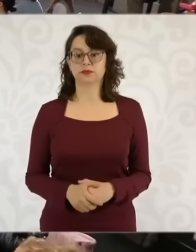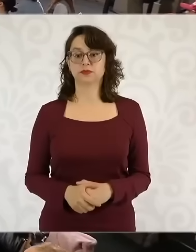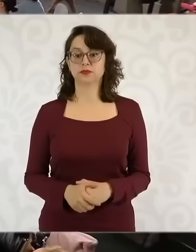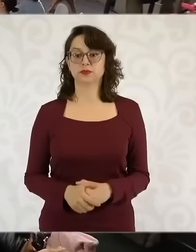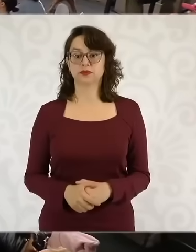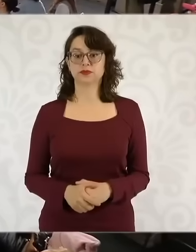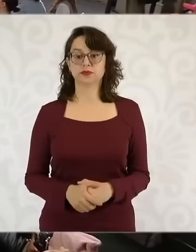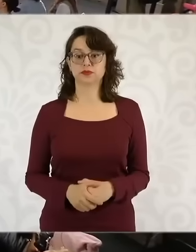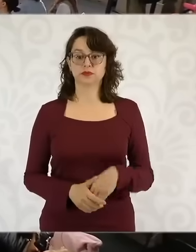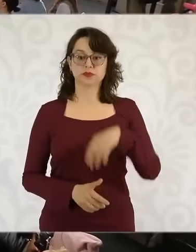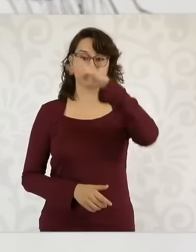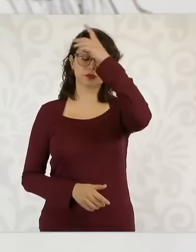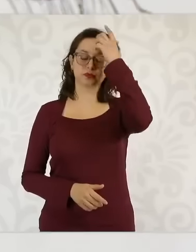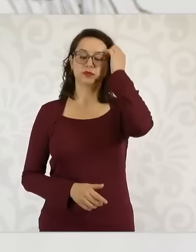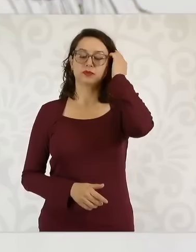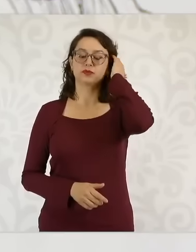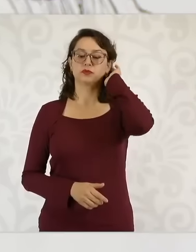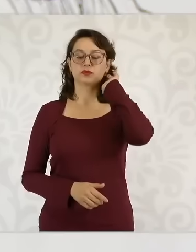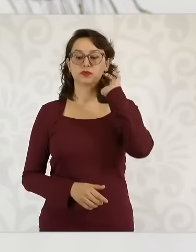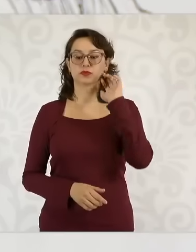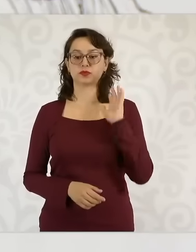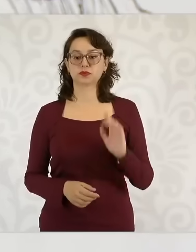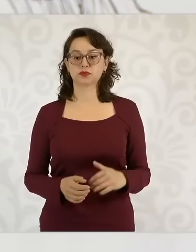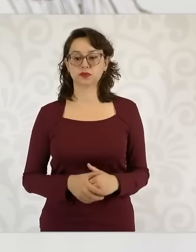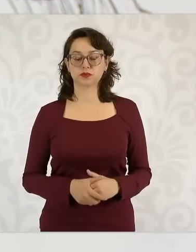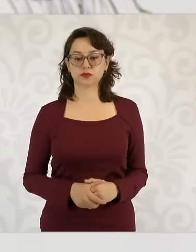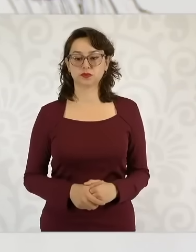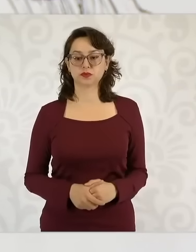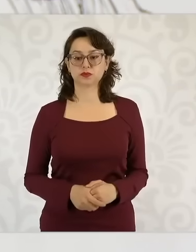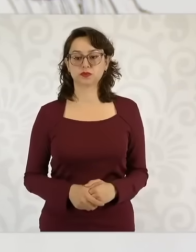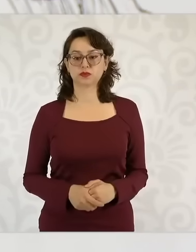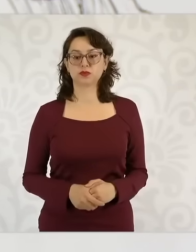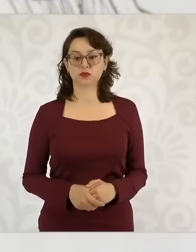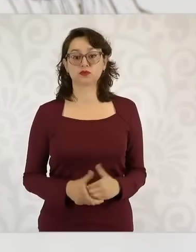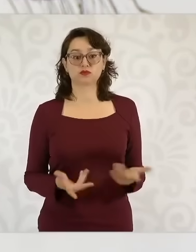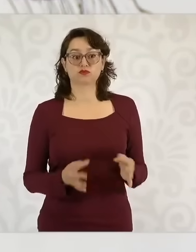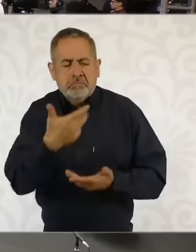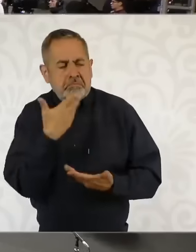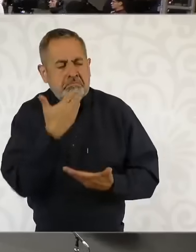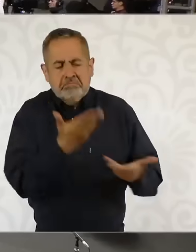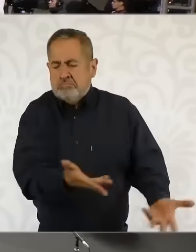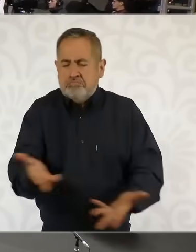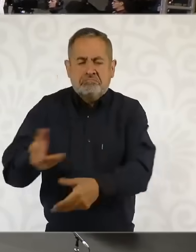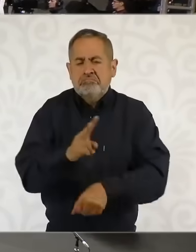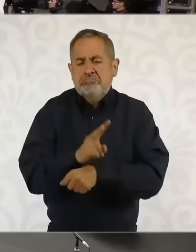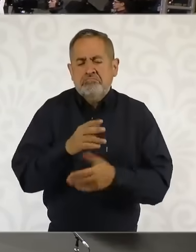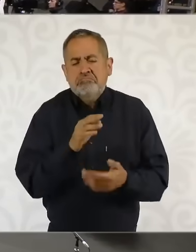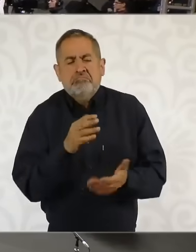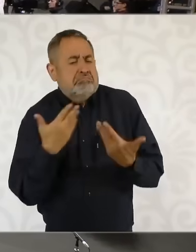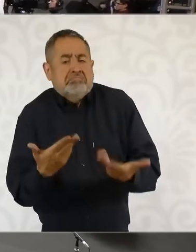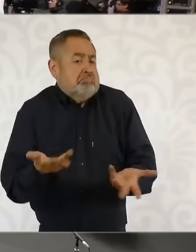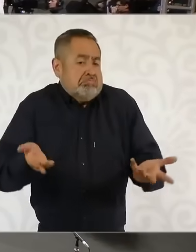Pues hablamos de la importancia de fortalecer la relación Gracias presidenta Sobre esta reunión que